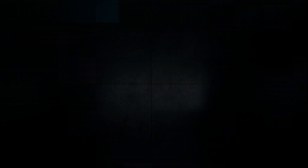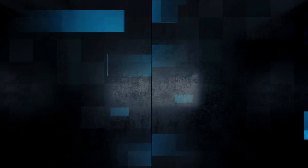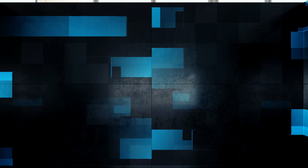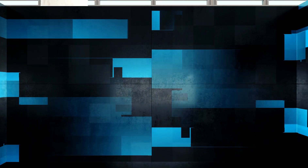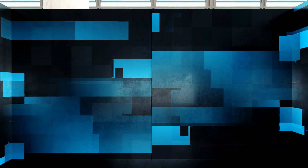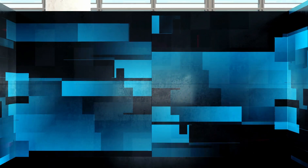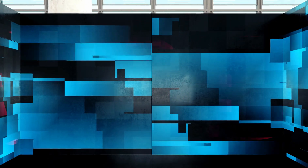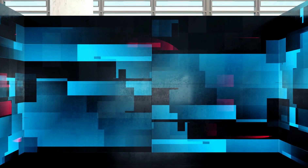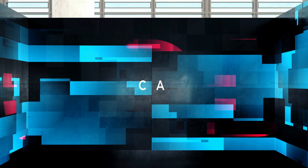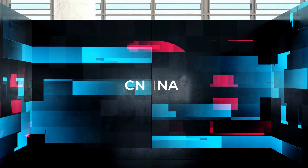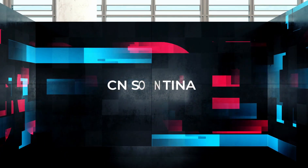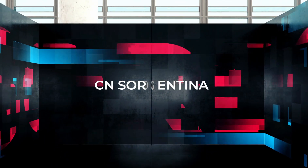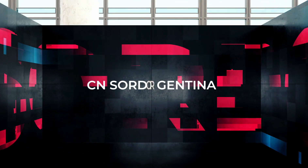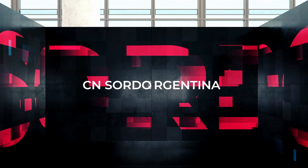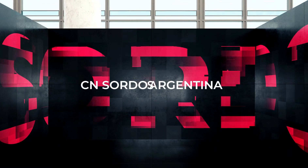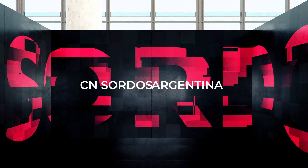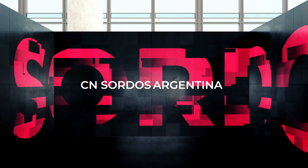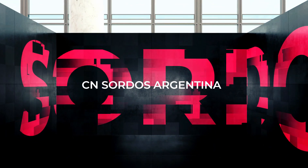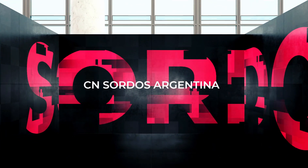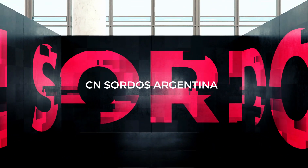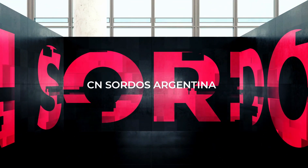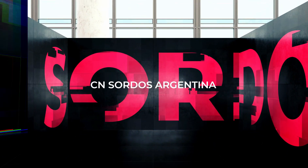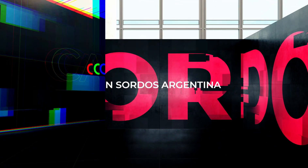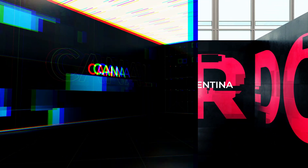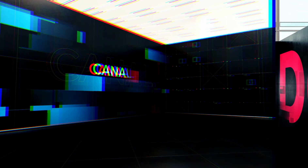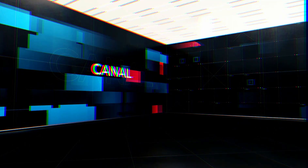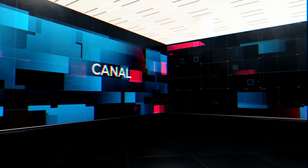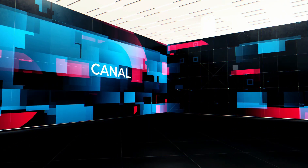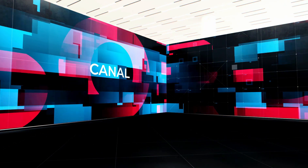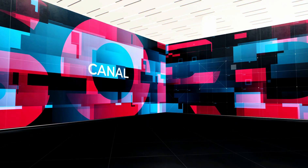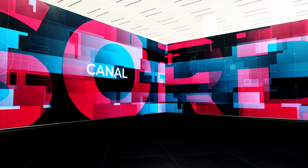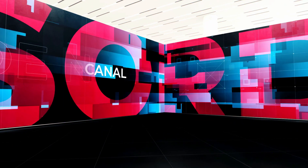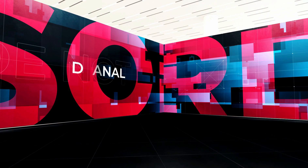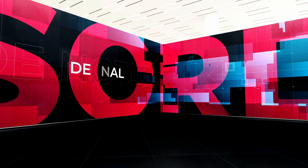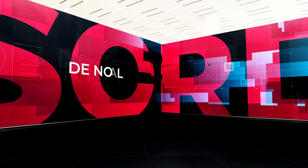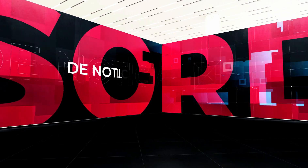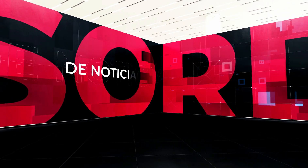[Música]